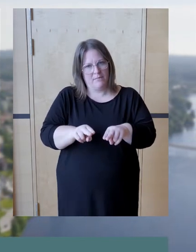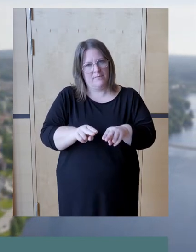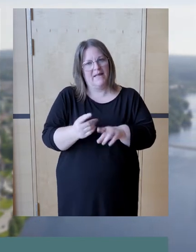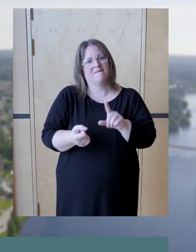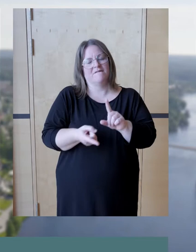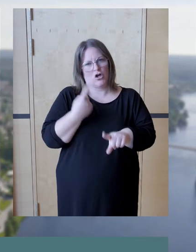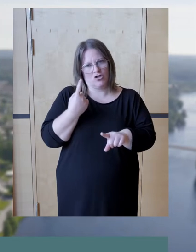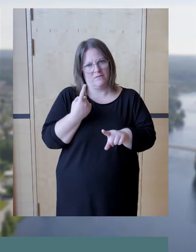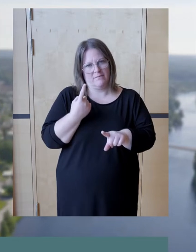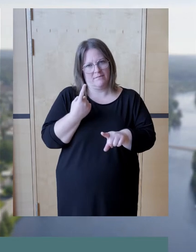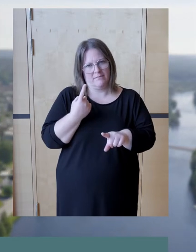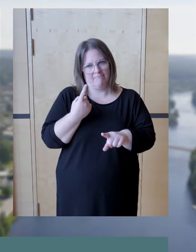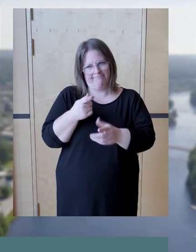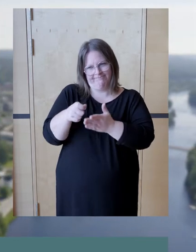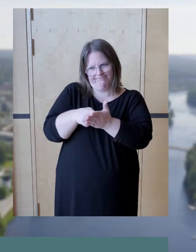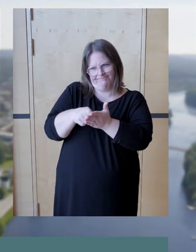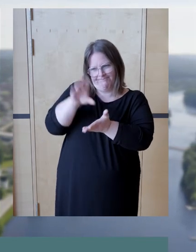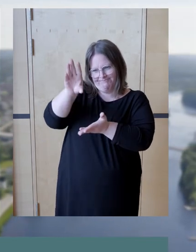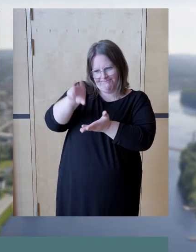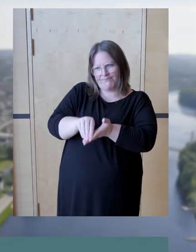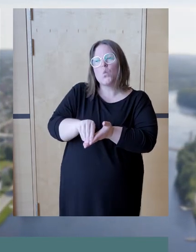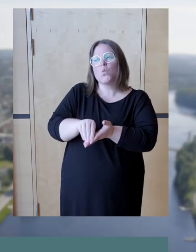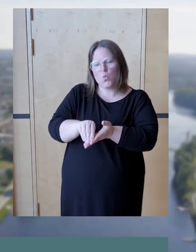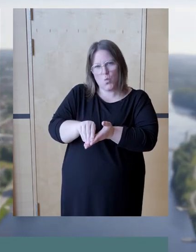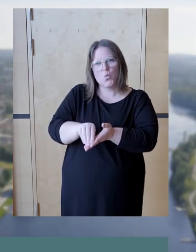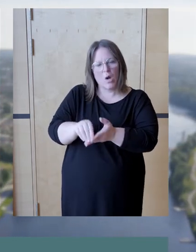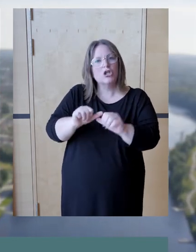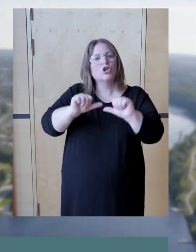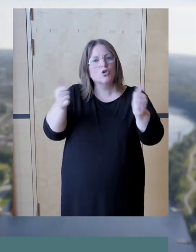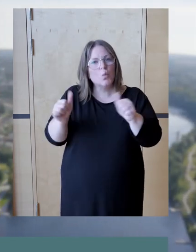Man har så pass stora vårdbehov att de kan inte uppfylla I princip